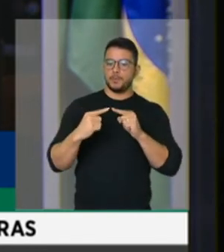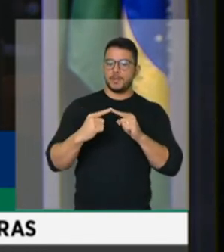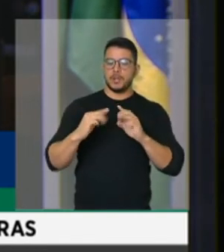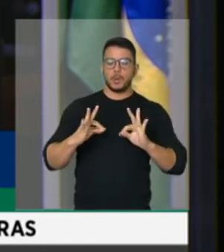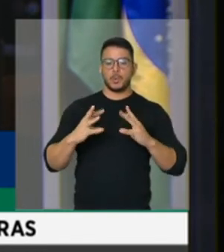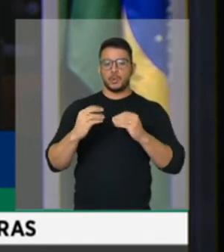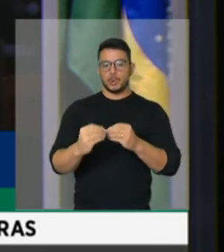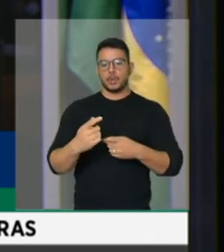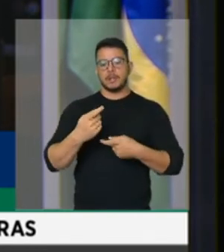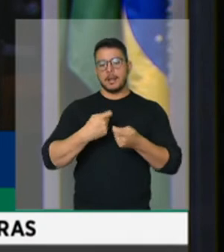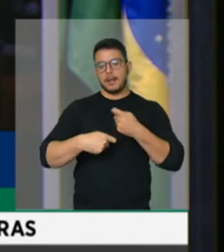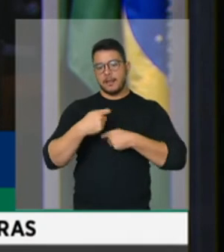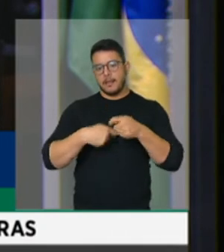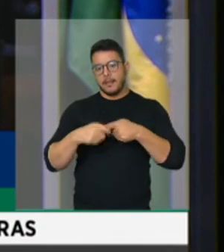QUE REPRESENTA RESSALTAMOS CONCLUSÕES DO TCU DE QUE